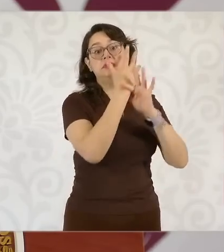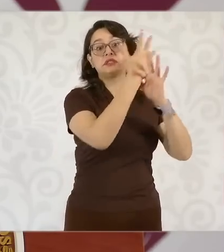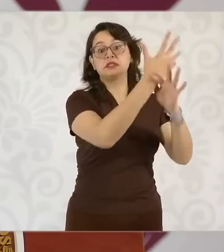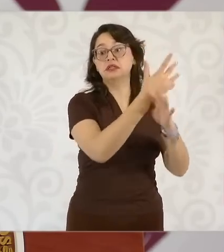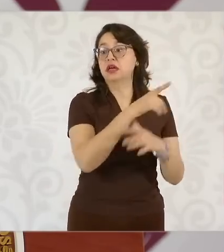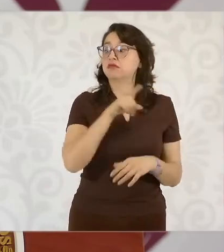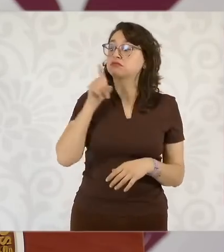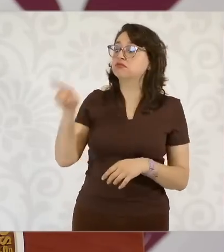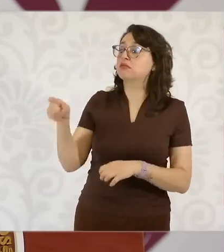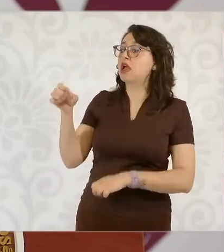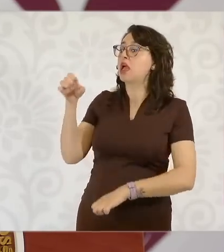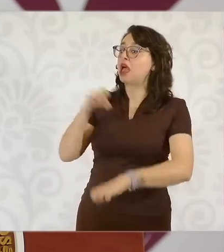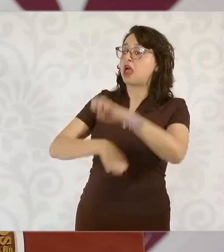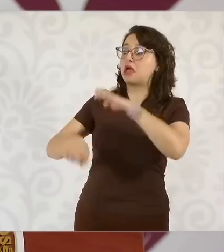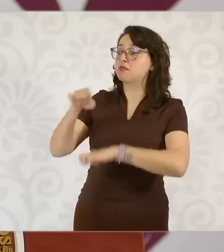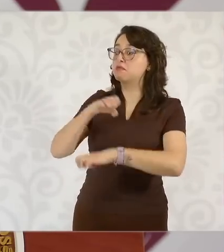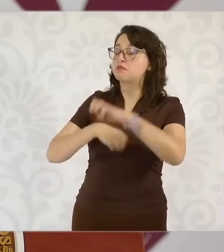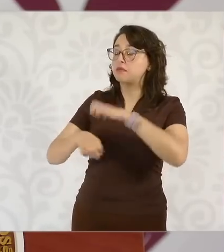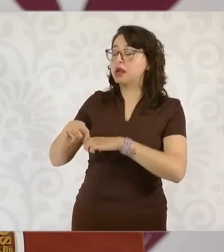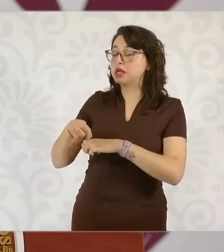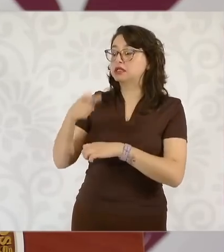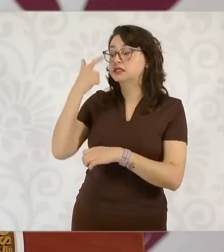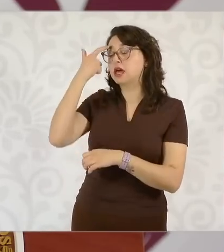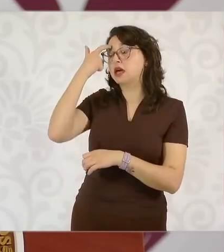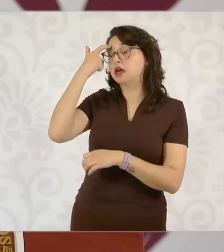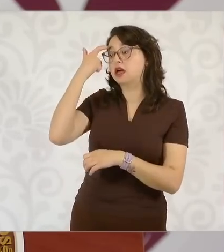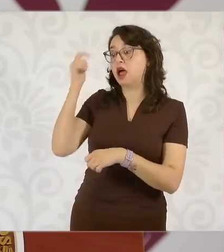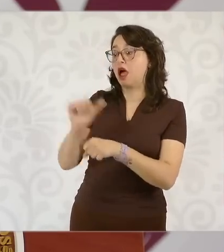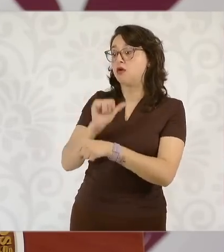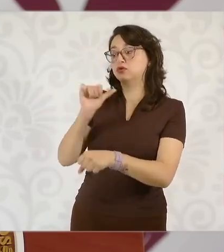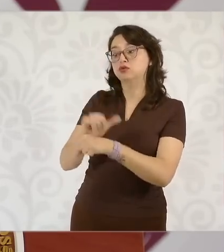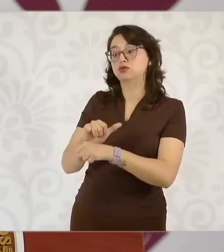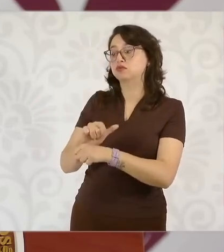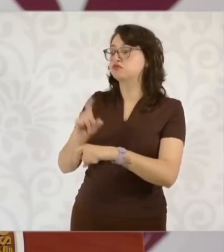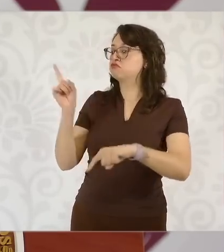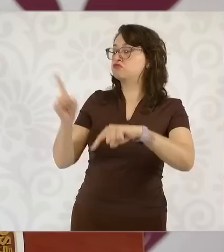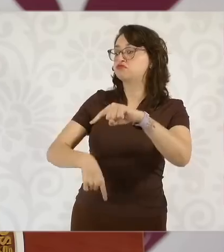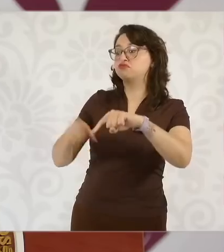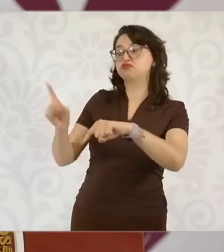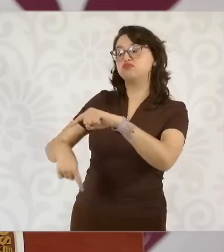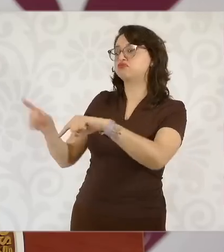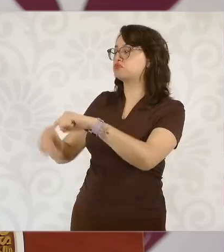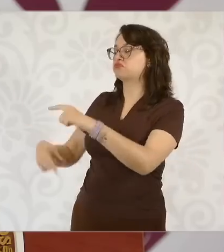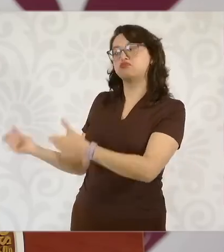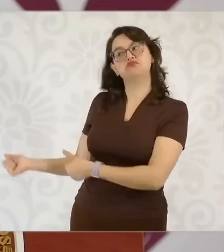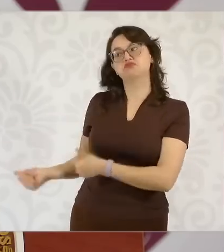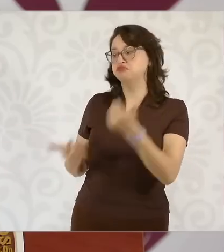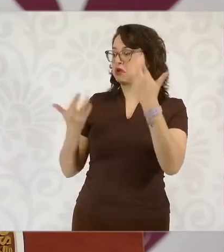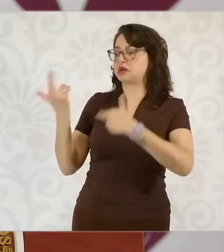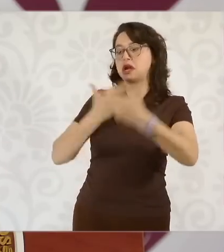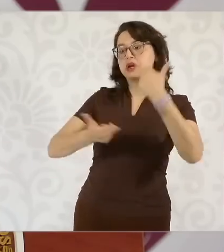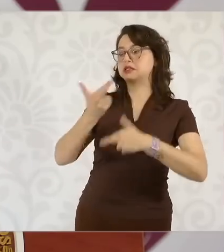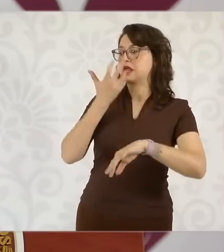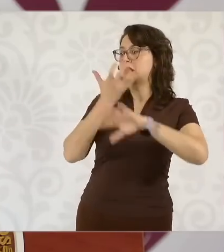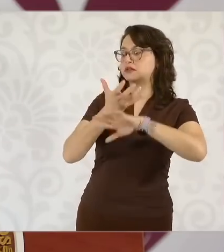o de vehículos se vayan para allá o de autopartes No es tan fácil porque los costos de de producción